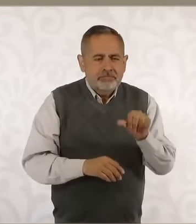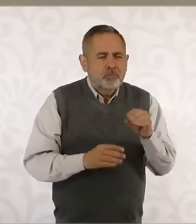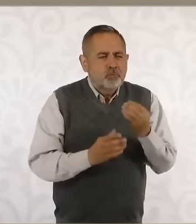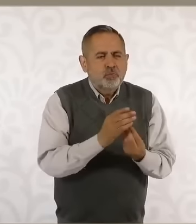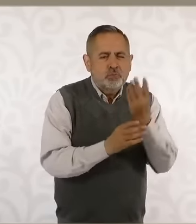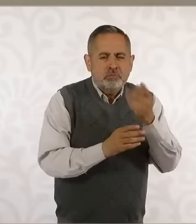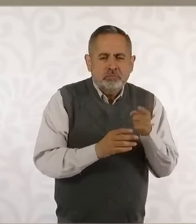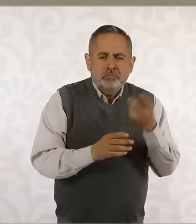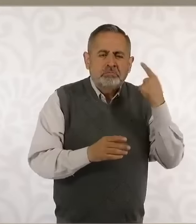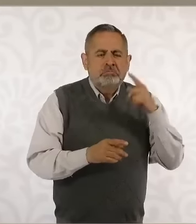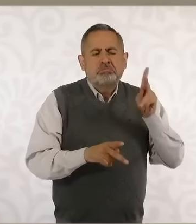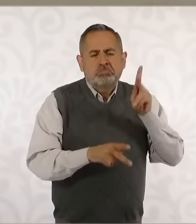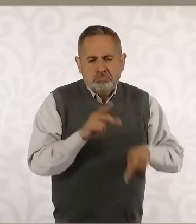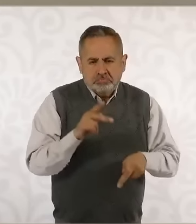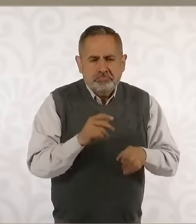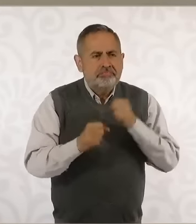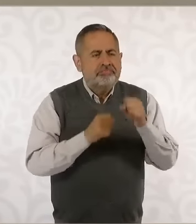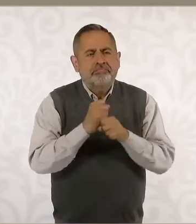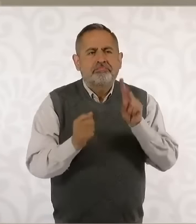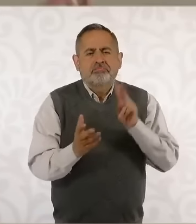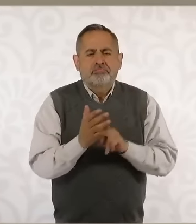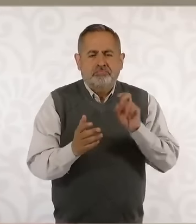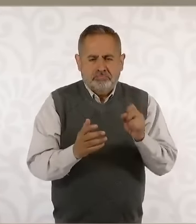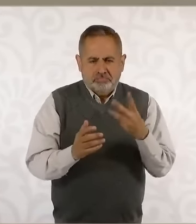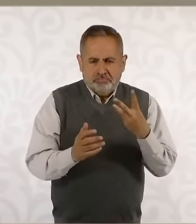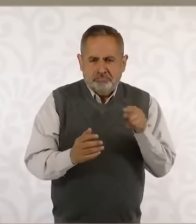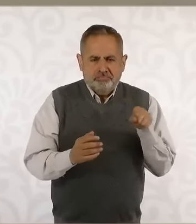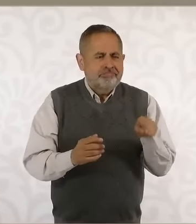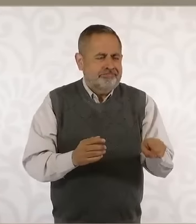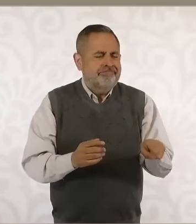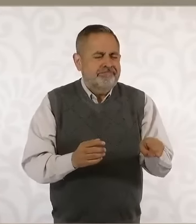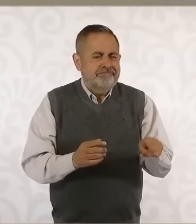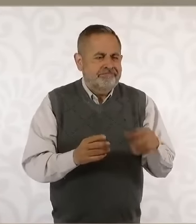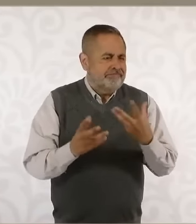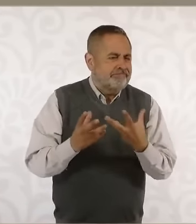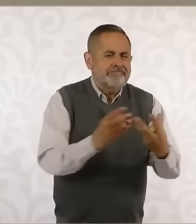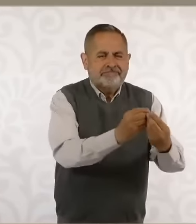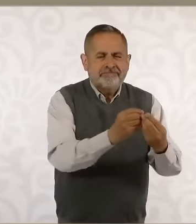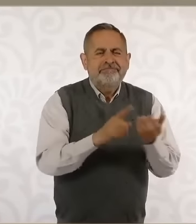desactivada desde 2024 y era uno de los apéndices digitales de la campaña de Sochil Gálvez,